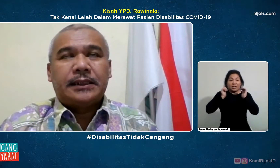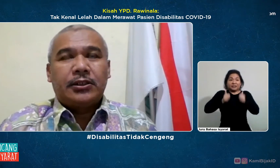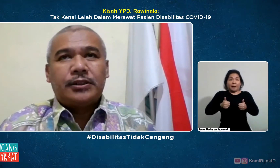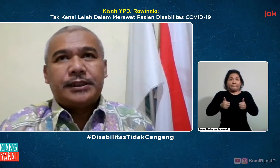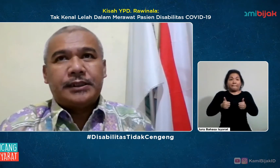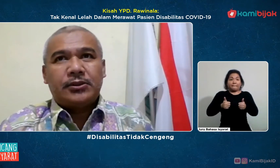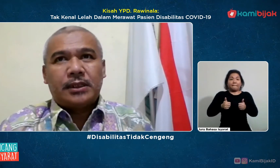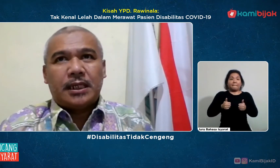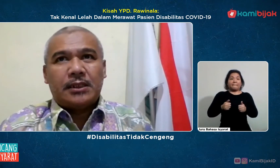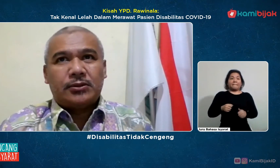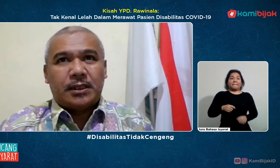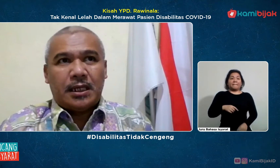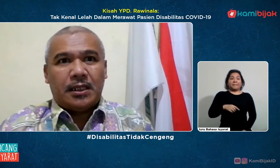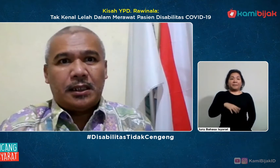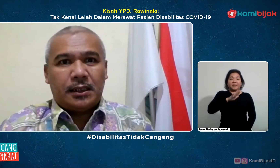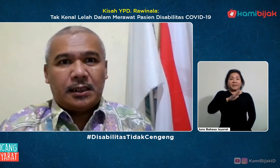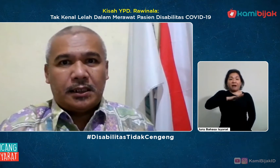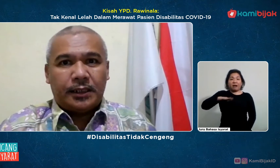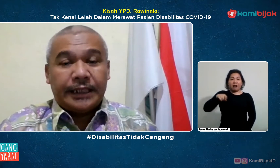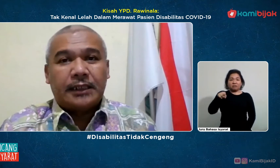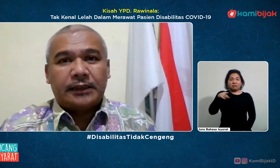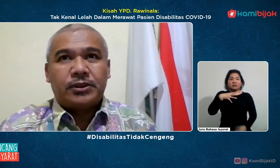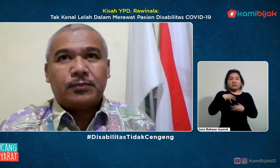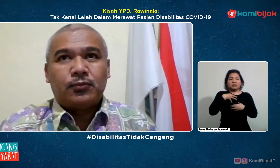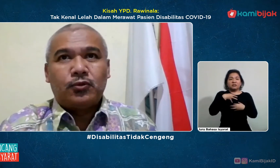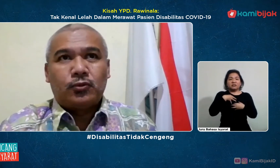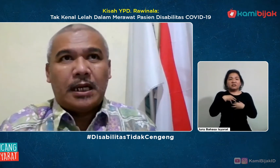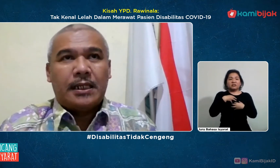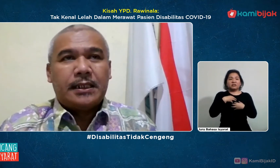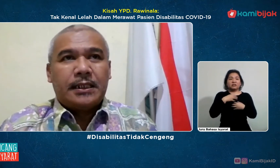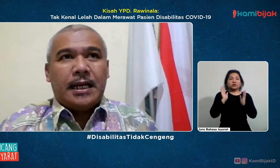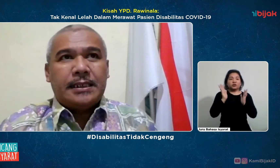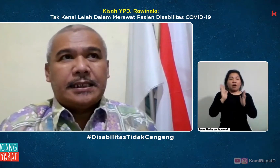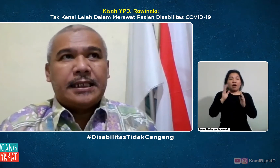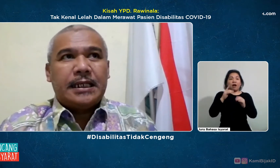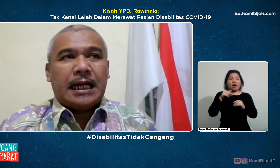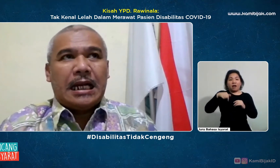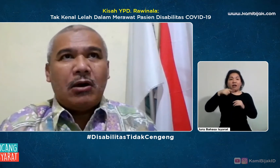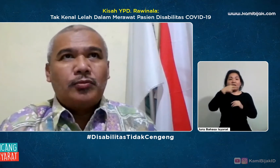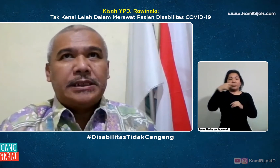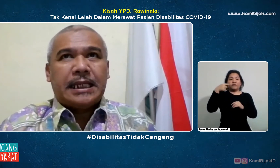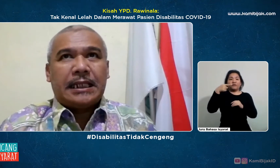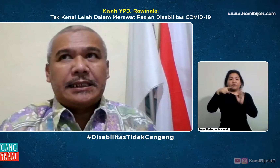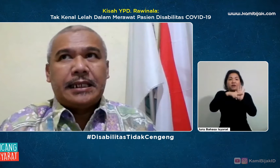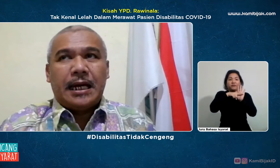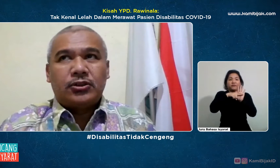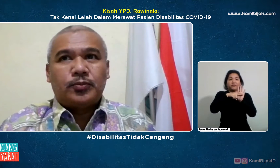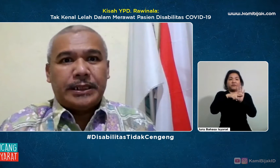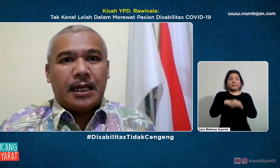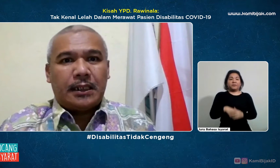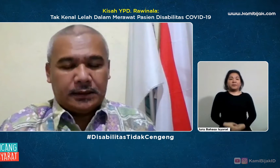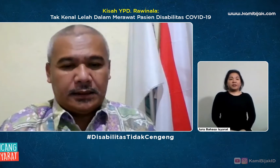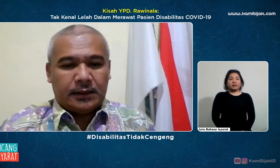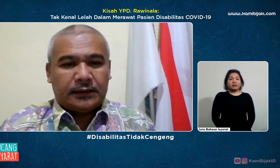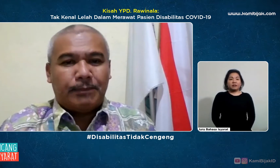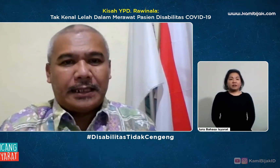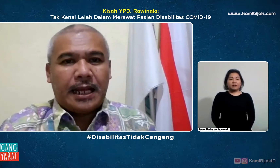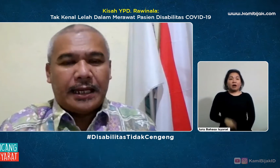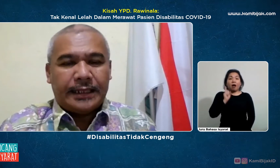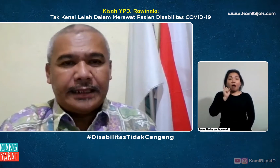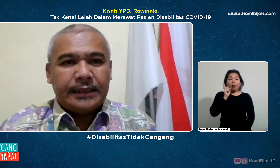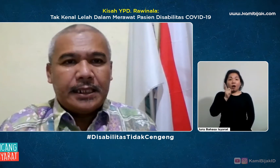Saat ini Kondisinya sudah negatif semua hanya saja kalau harus pindah ke tempat lain.